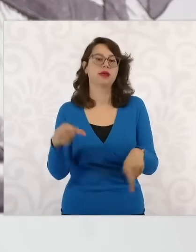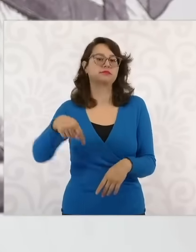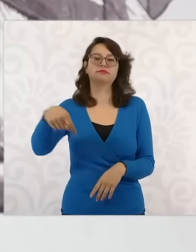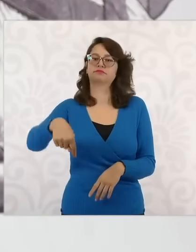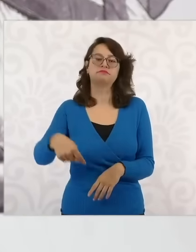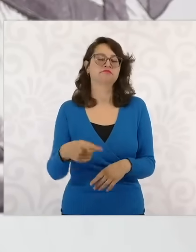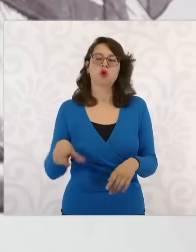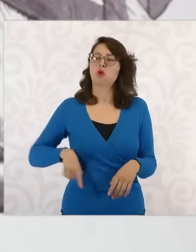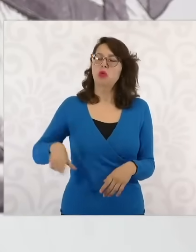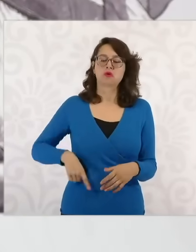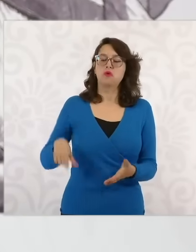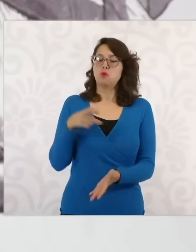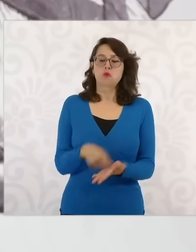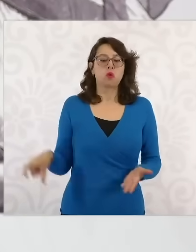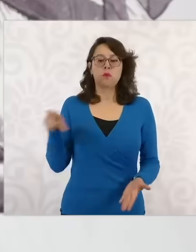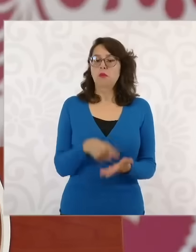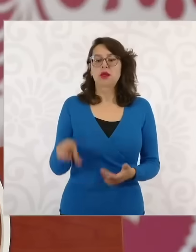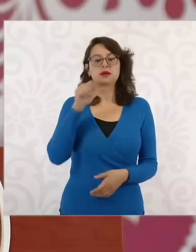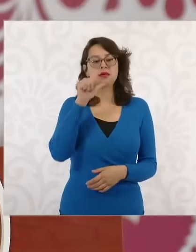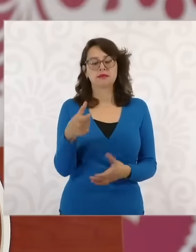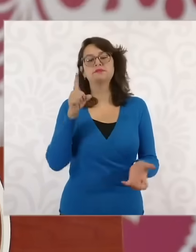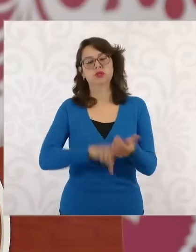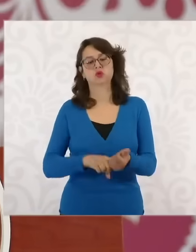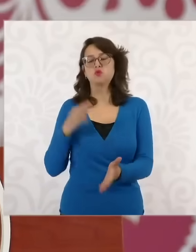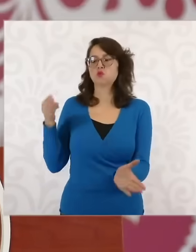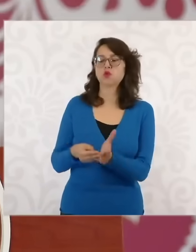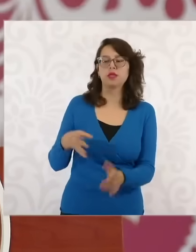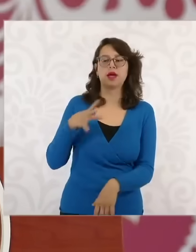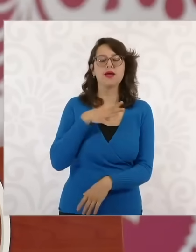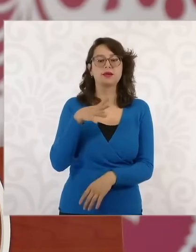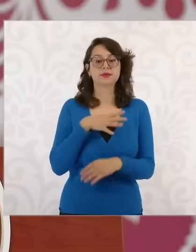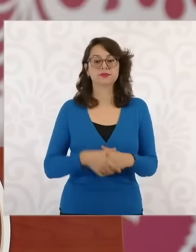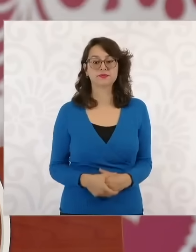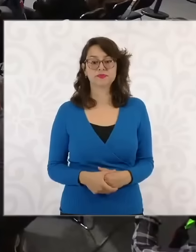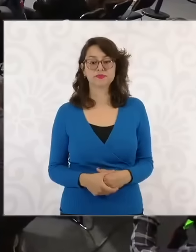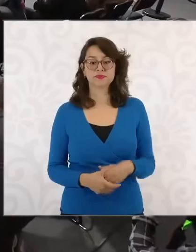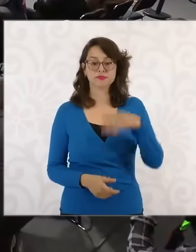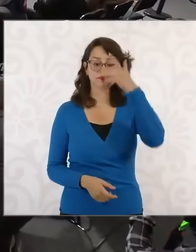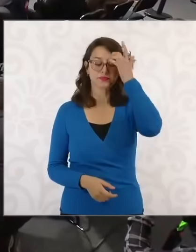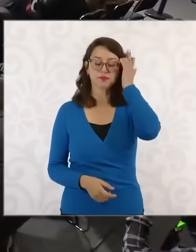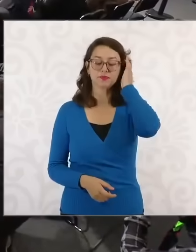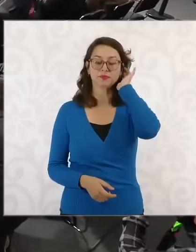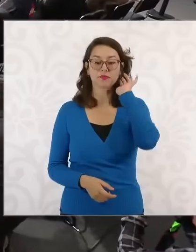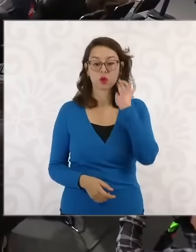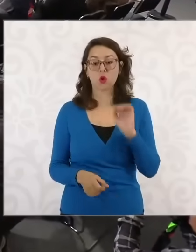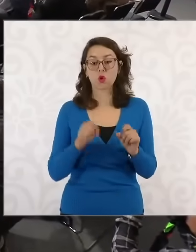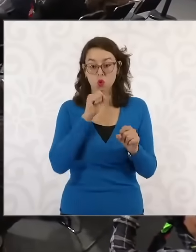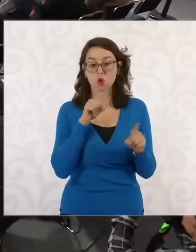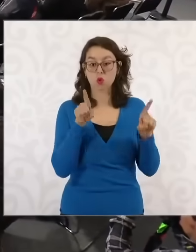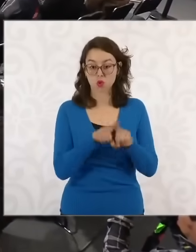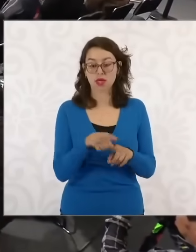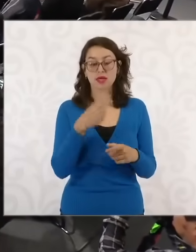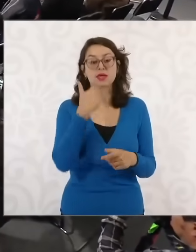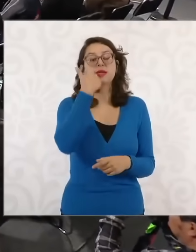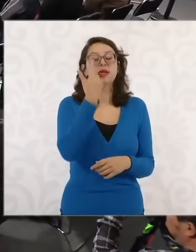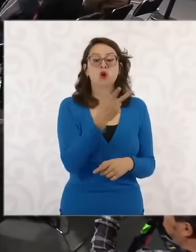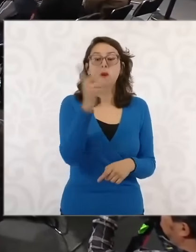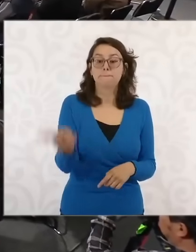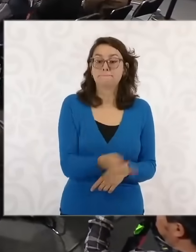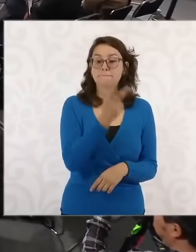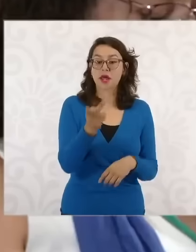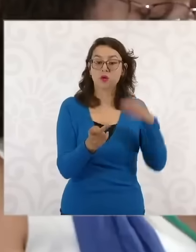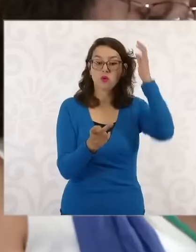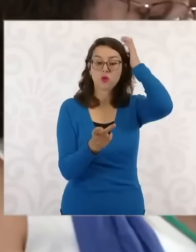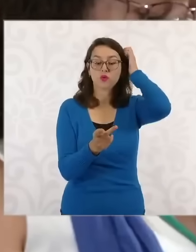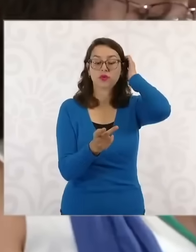sanciones correspondientes que lleva el contrato. Okay. También preguntarle e eh cuándo se prevé que